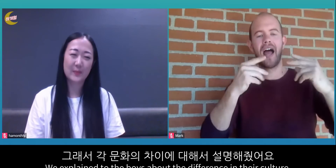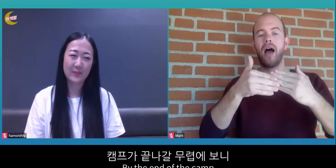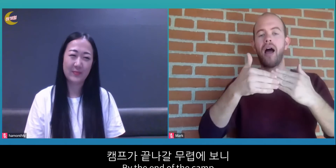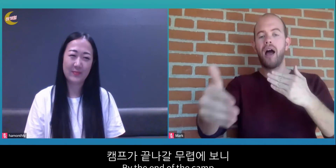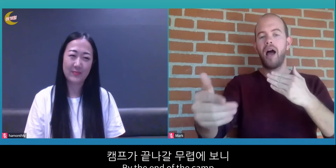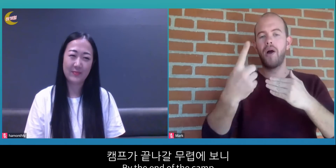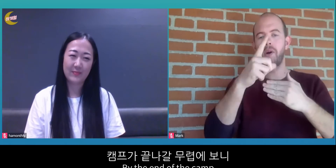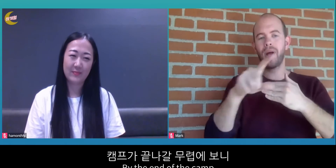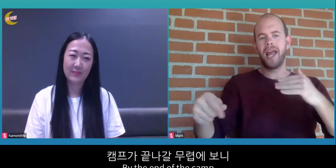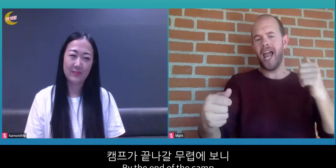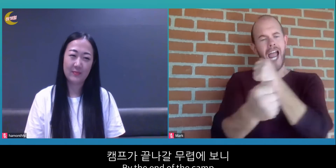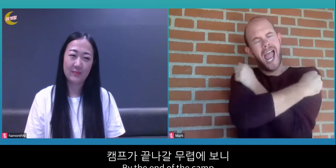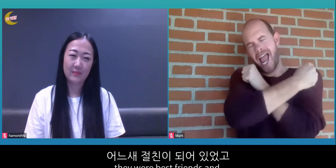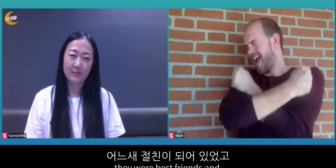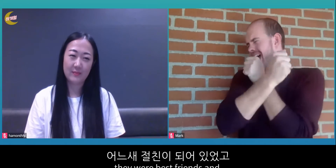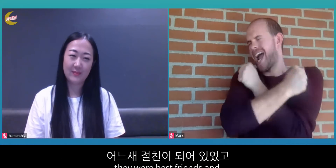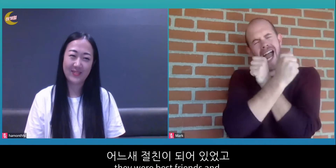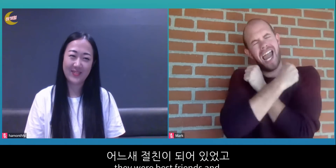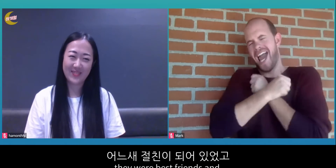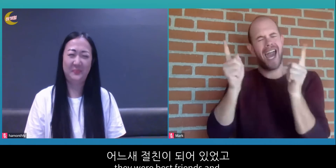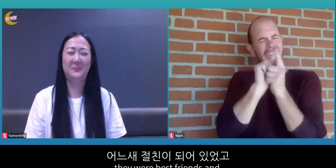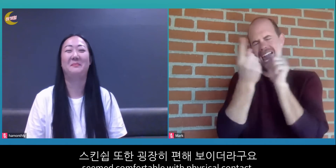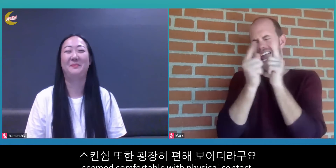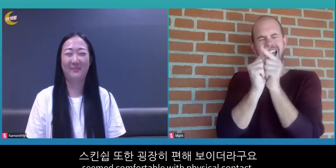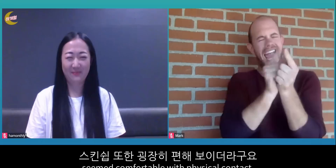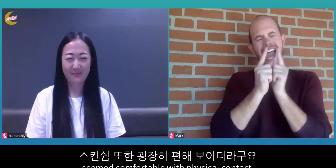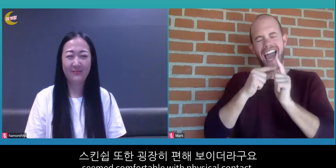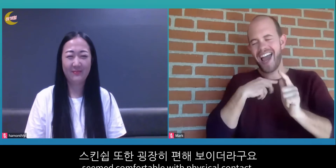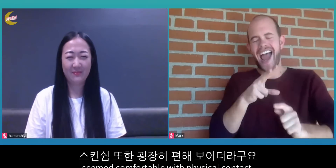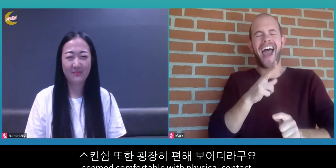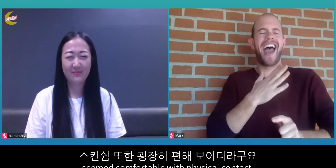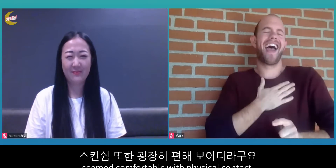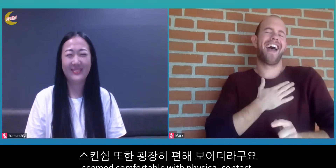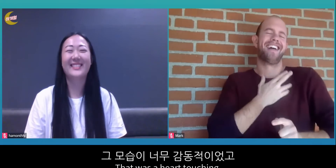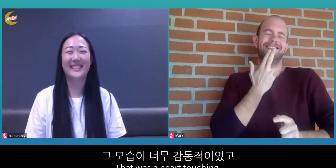キャンプの終わりまでに、彼らは親友になり、肉体的な接触に満足しているように見えました。